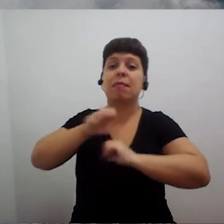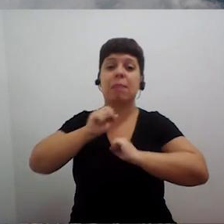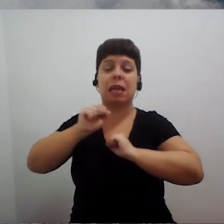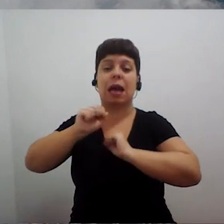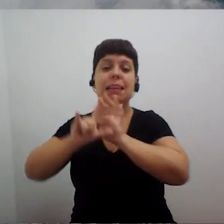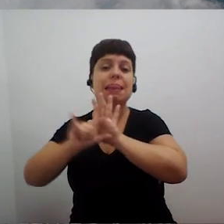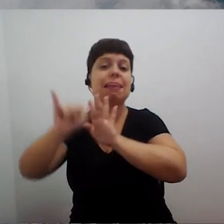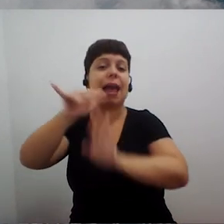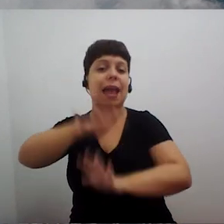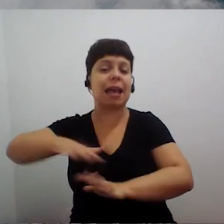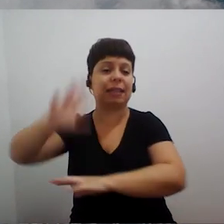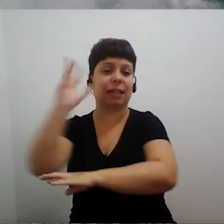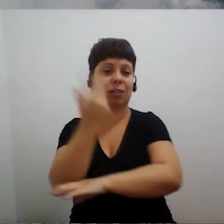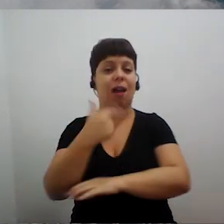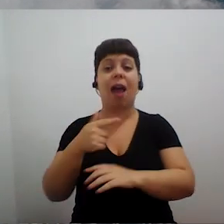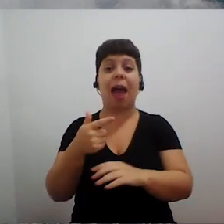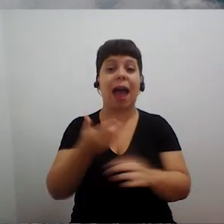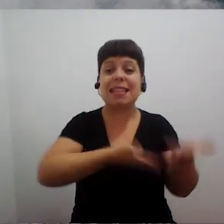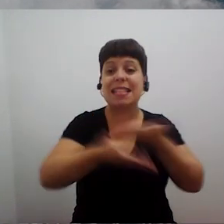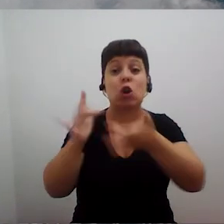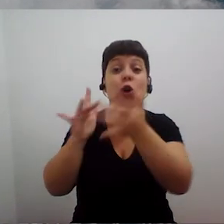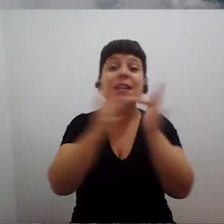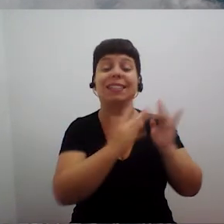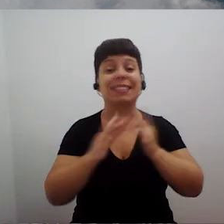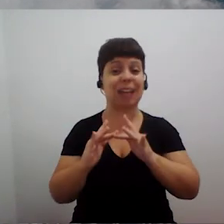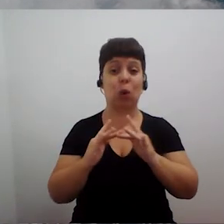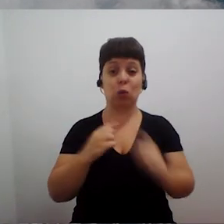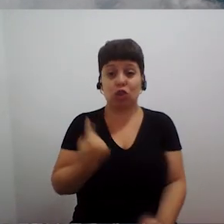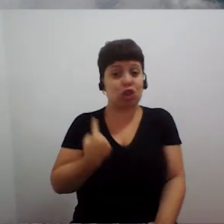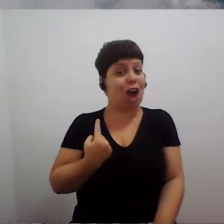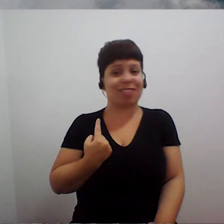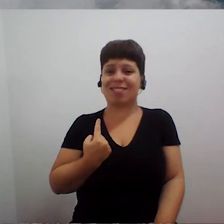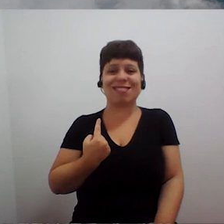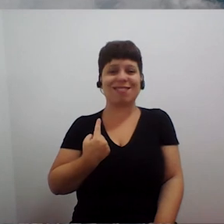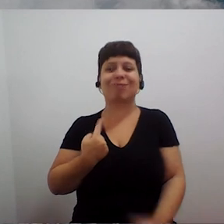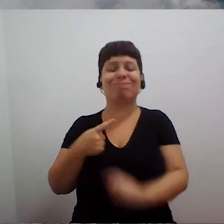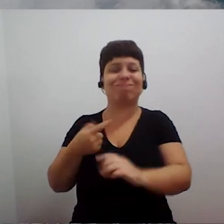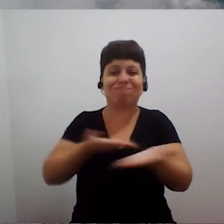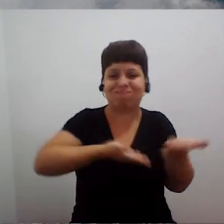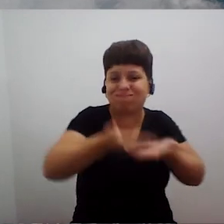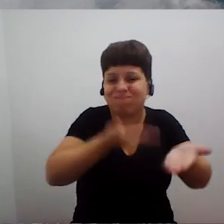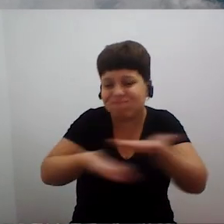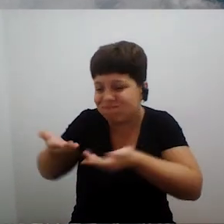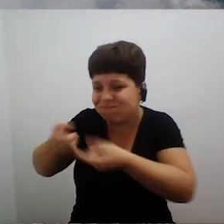é a interdependência e interconectividade de todos os seres e fenômenos da vida sem o correto cuidado